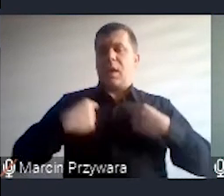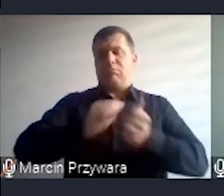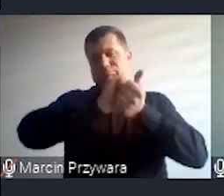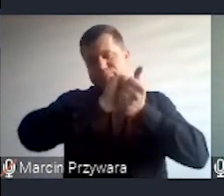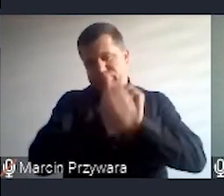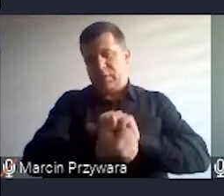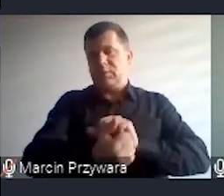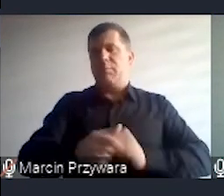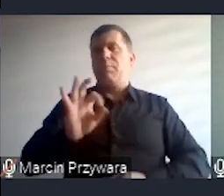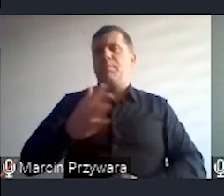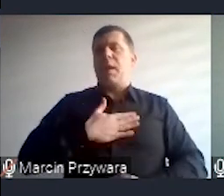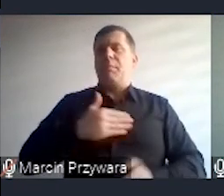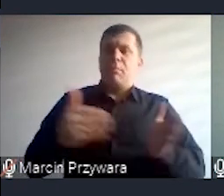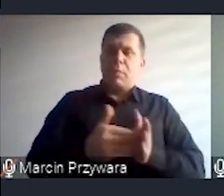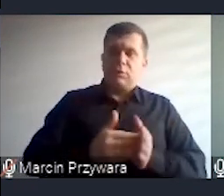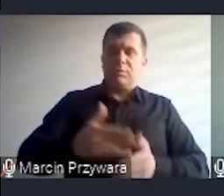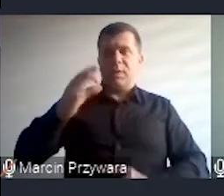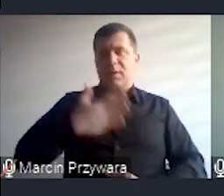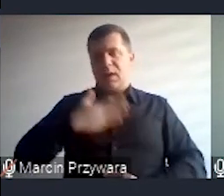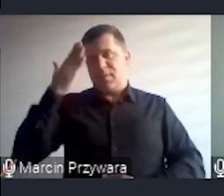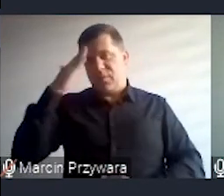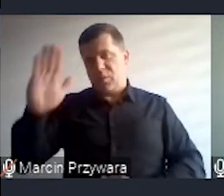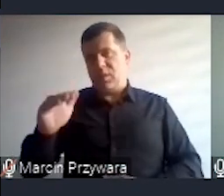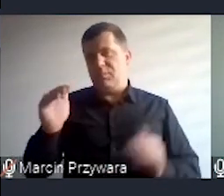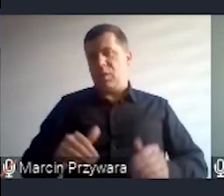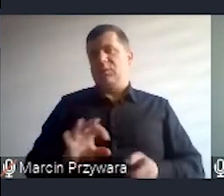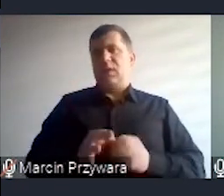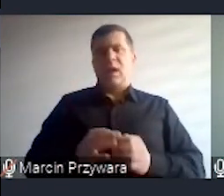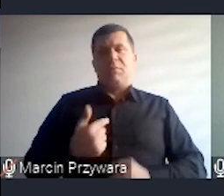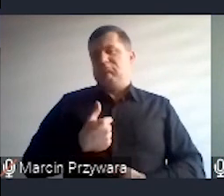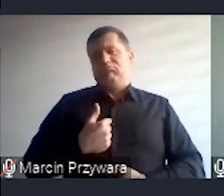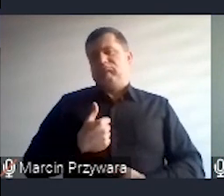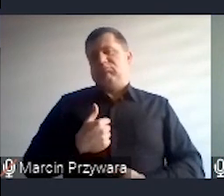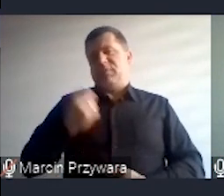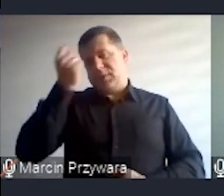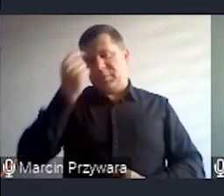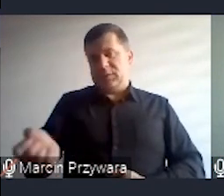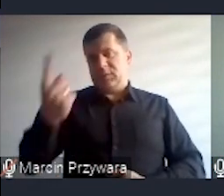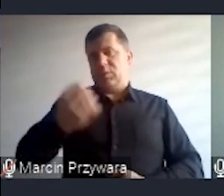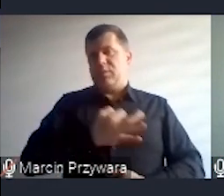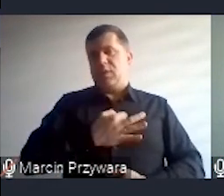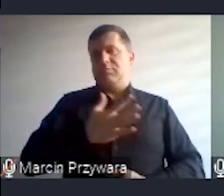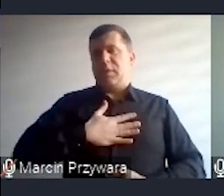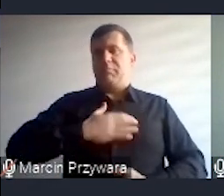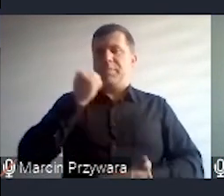bo taka jest potrzeba, taka jest wola, może być nawet taka fanaberia właściciela – macie do tego prawo.